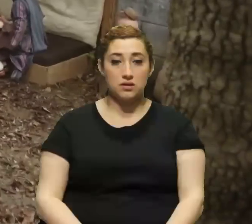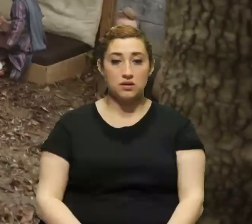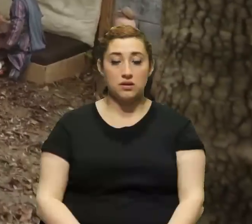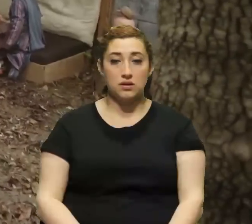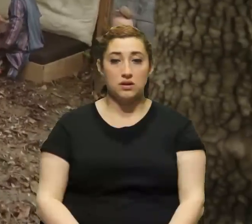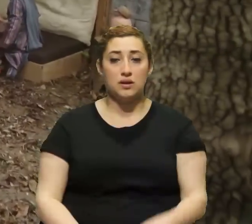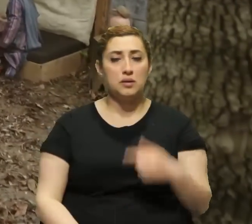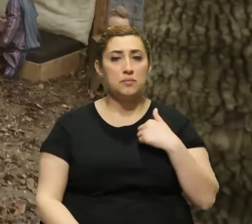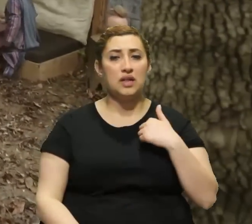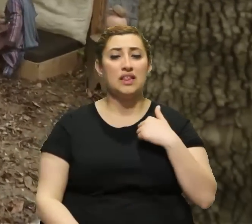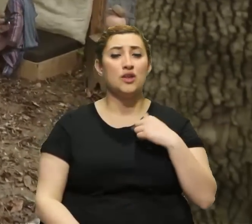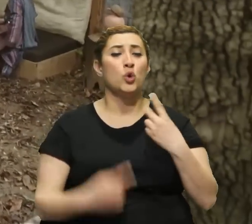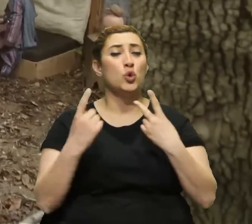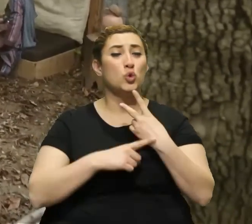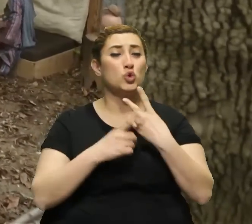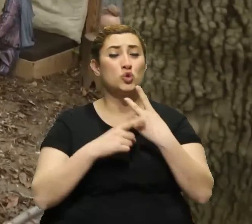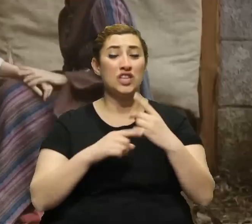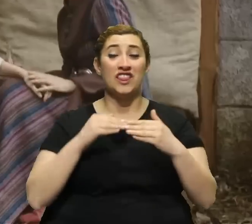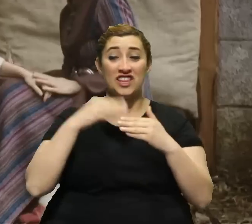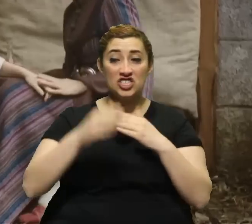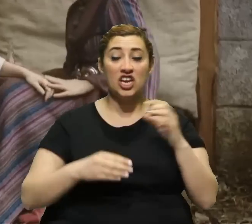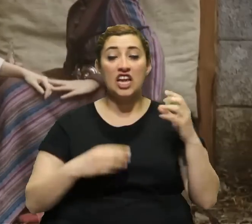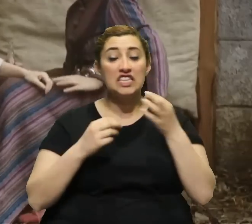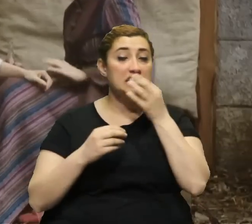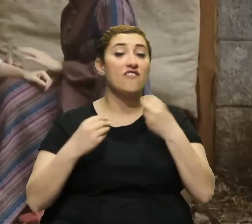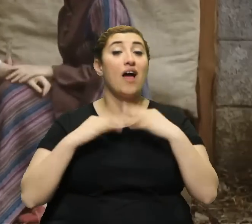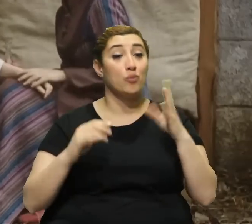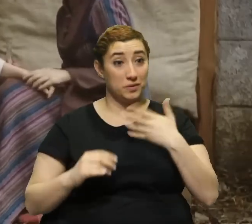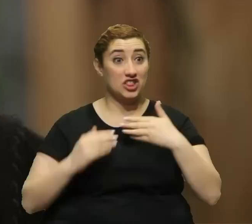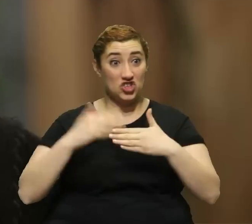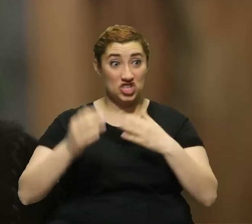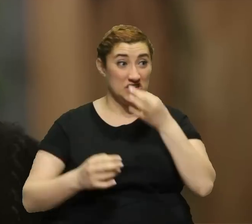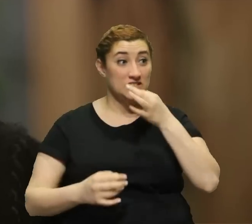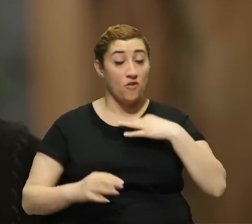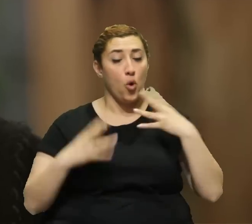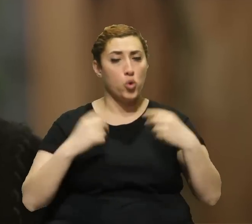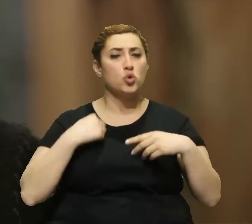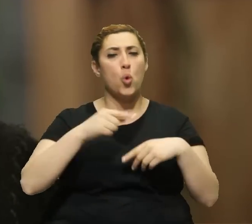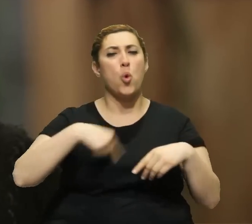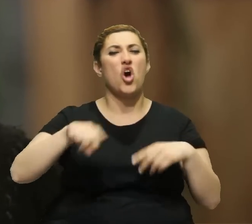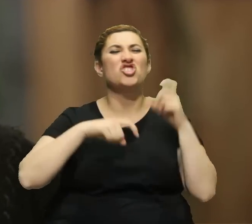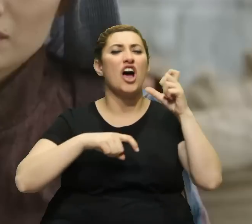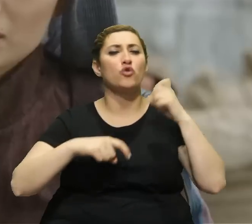Beni salmaz ki Yunus Ağam dergâhtan taşraya. Hele bir salsa haklamaz isem o Candaroğlu'nu!